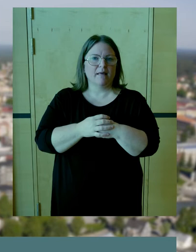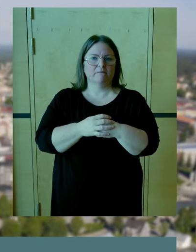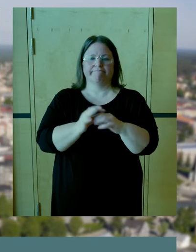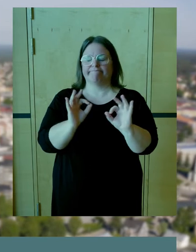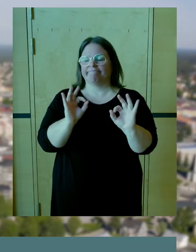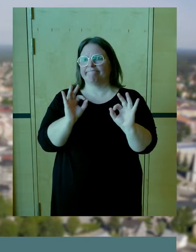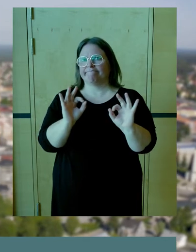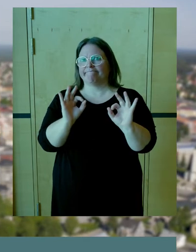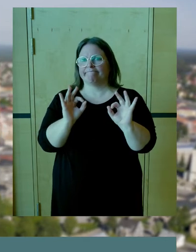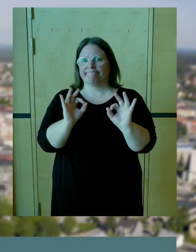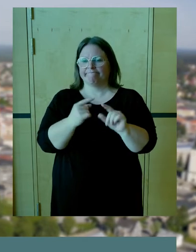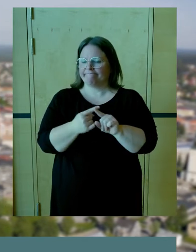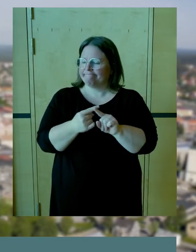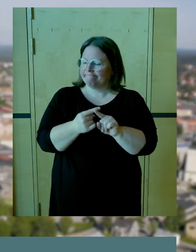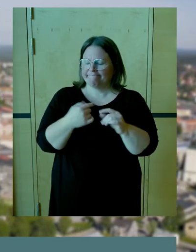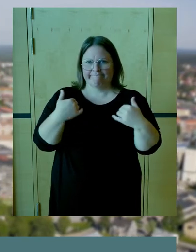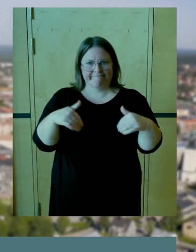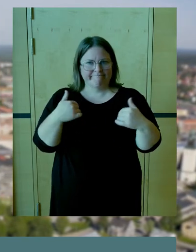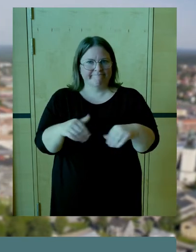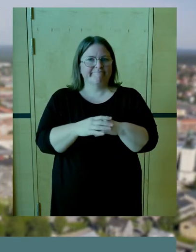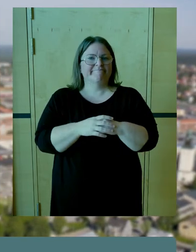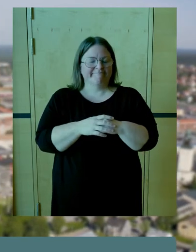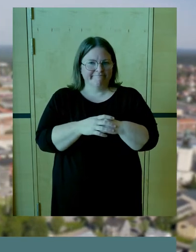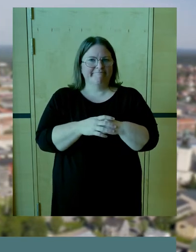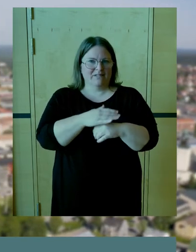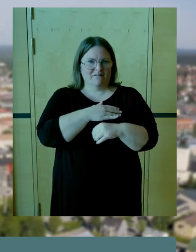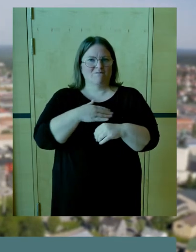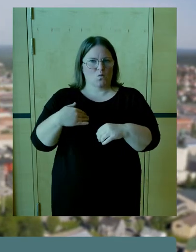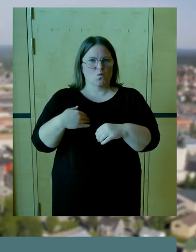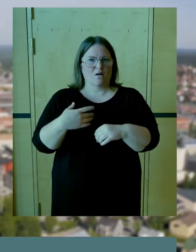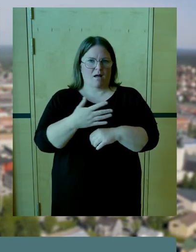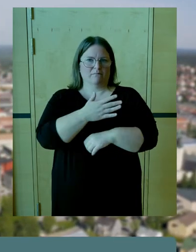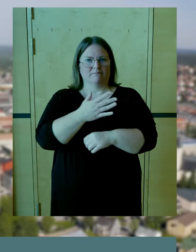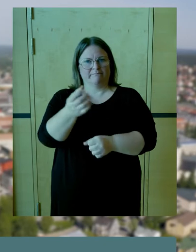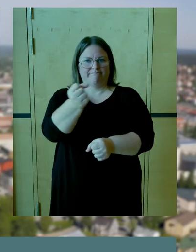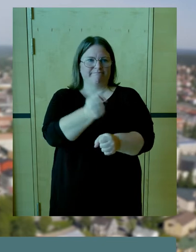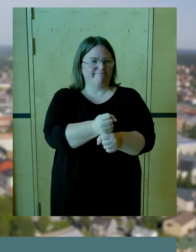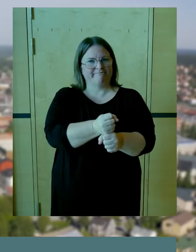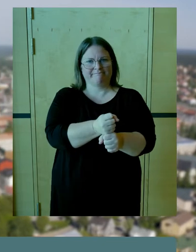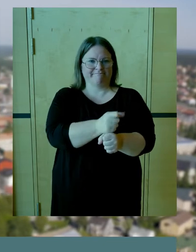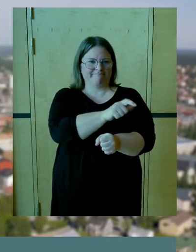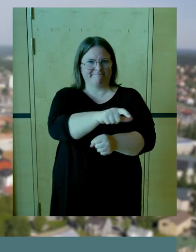Våra medarbetare gör fantastiska yoghurt i våra verksamheter Så är jag också